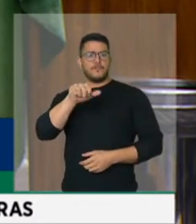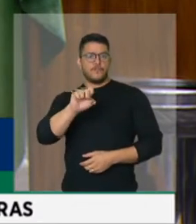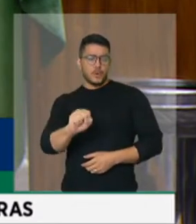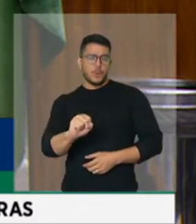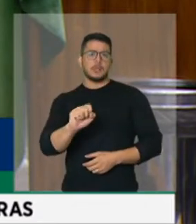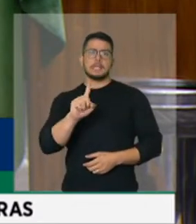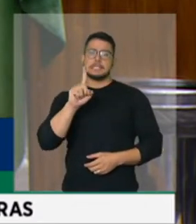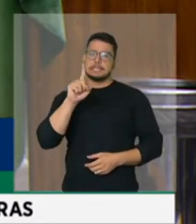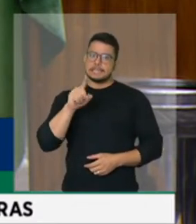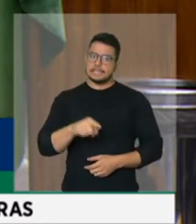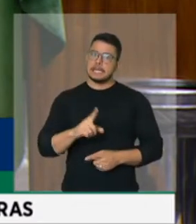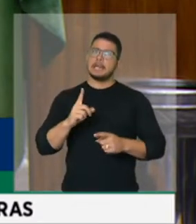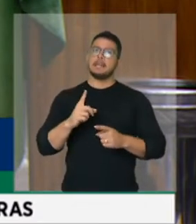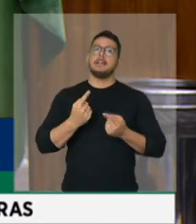INTEIRO. AOS MINEIROS E DEPUTADOS MINEIROS EU PEÇO